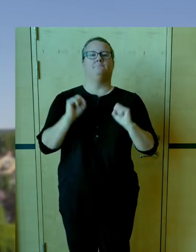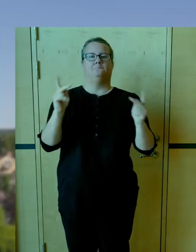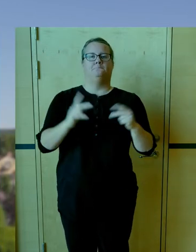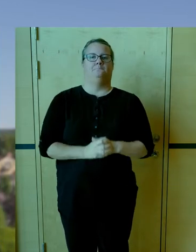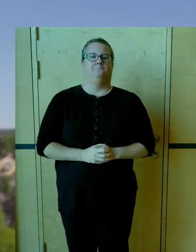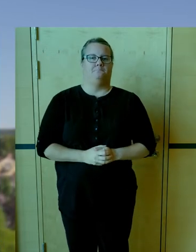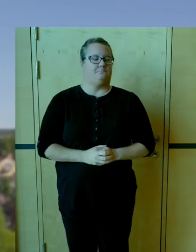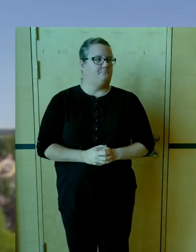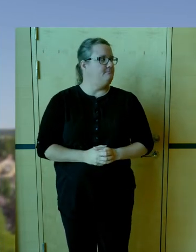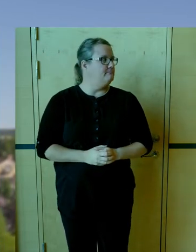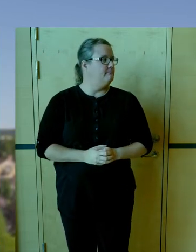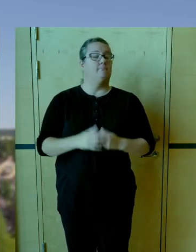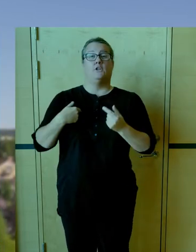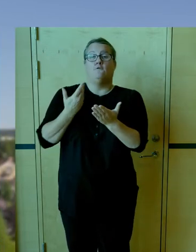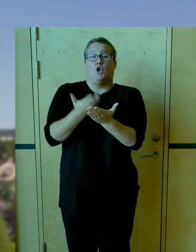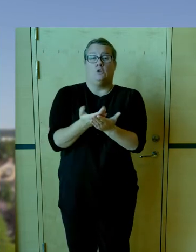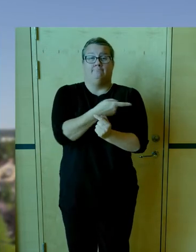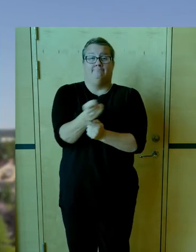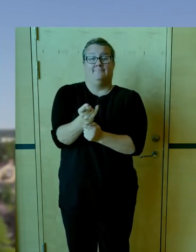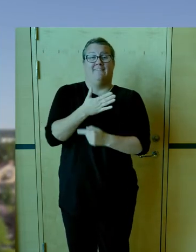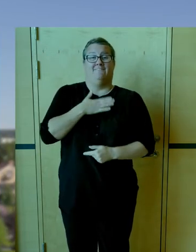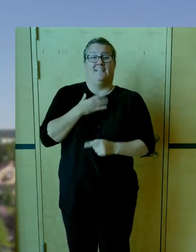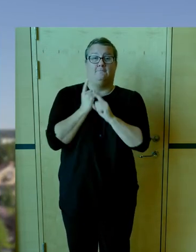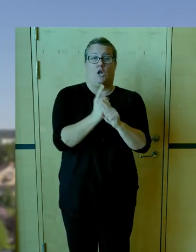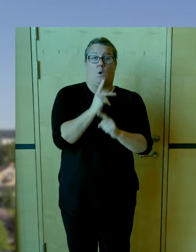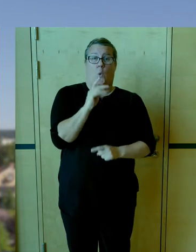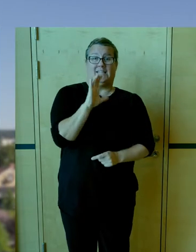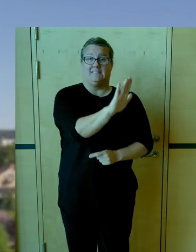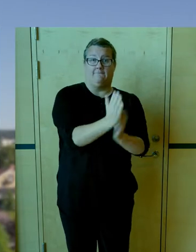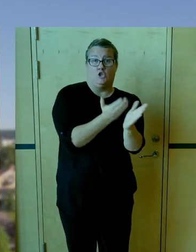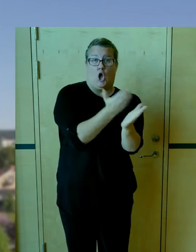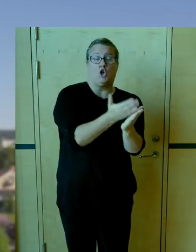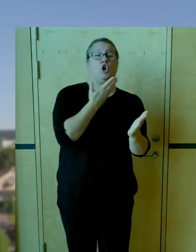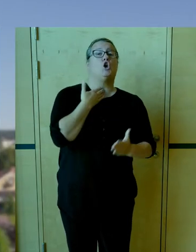Då hoppas jag att de som ville att bifalla kommunstyrelsens förslag röstar jag